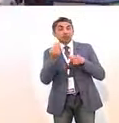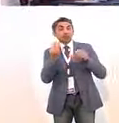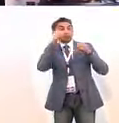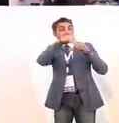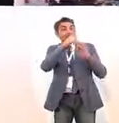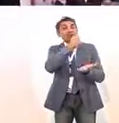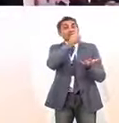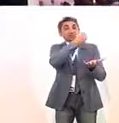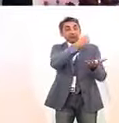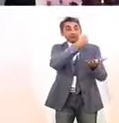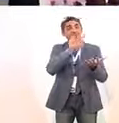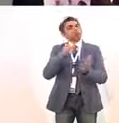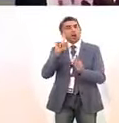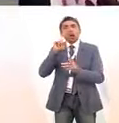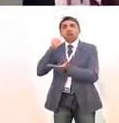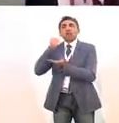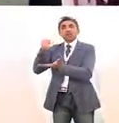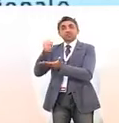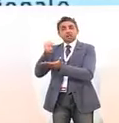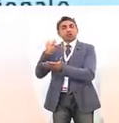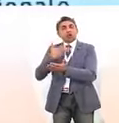ci sono in Italia, il problema è che non partono perché c’è la burocrazia che li